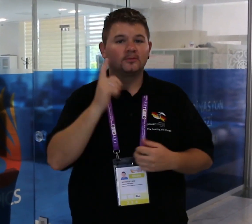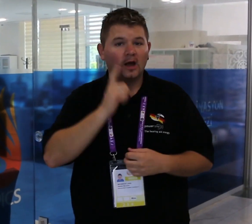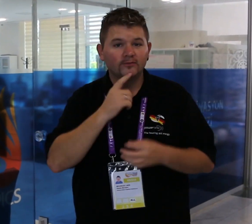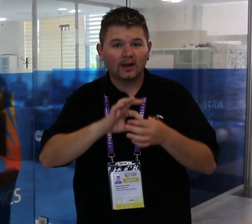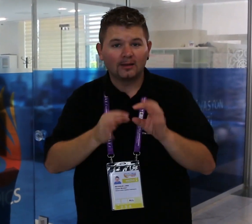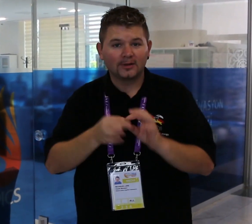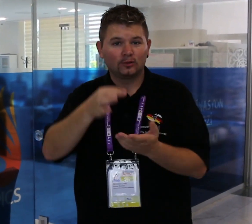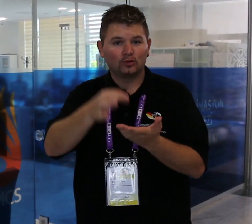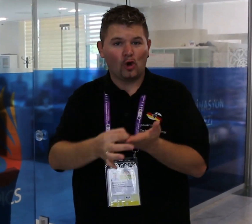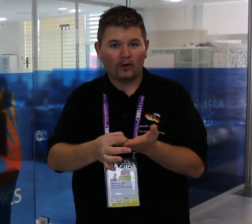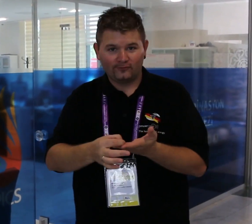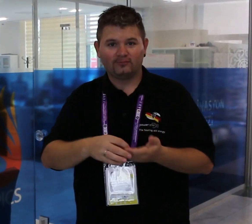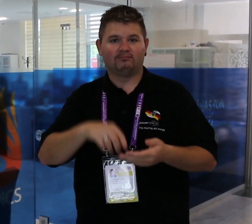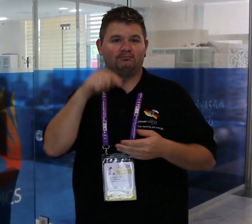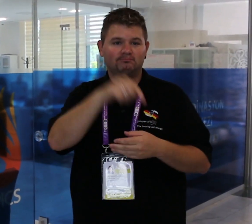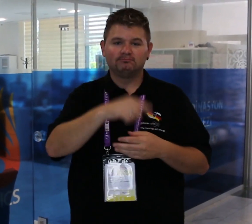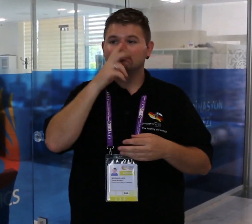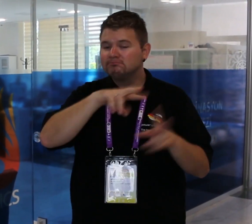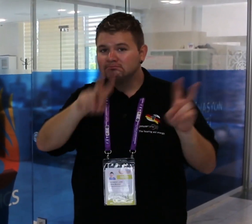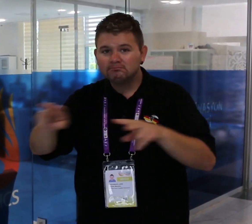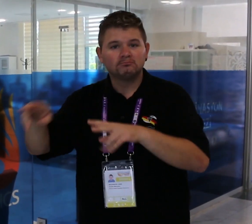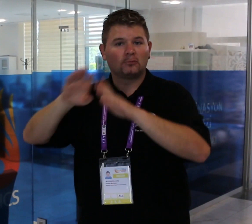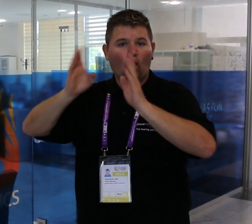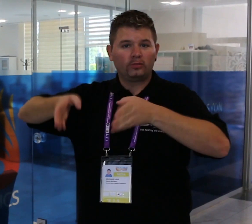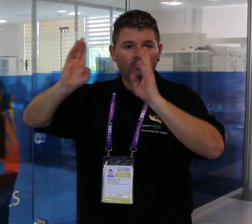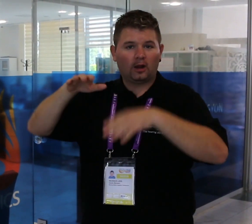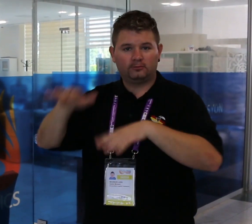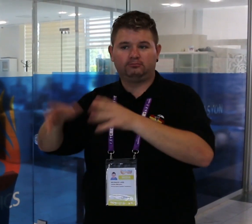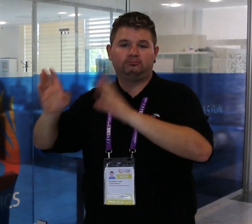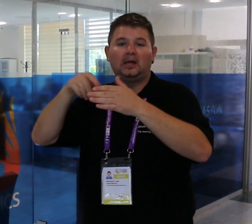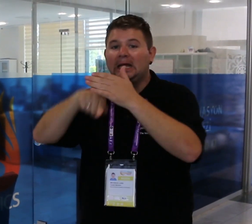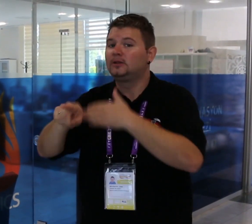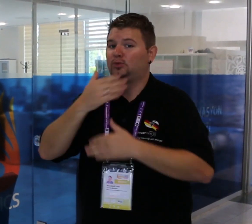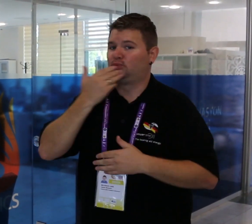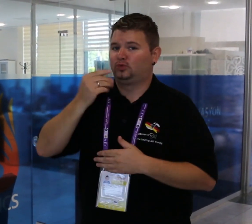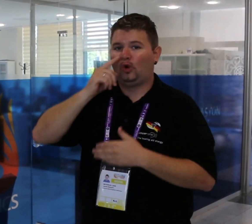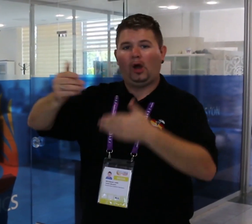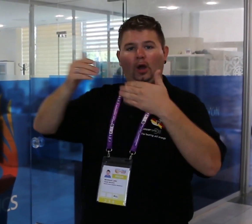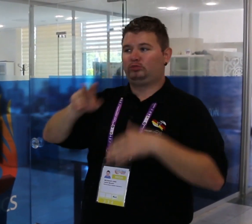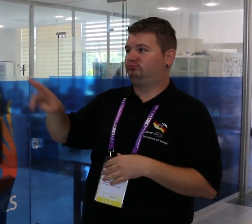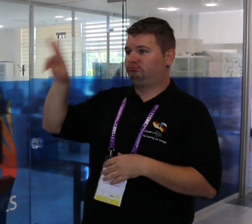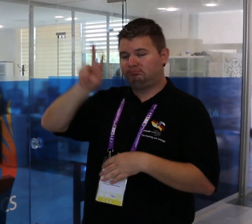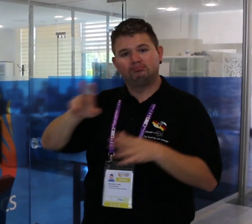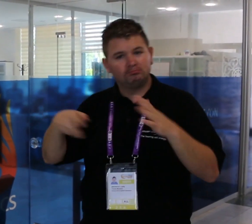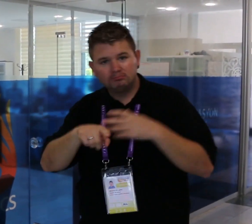Außerdem waren wir im deaflympischen Dorf. Dort konnten wir uns, von außen, einen ersten Eindruck von den Hotels machen.